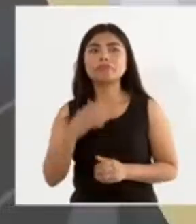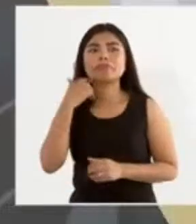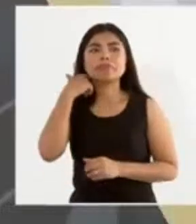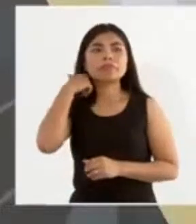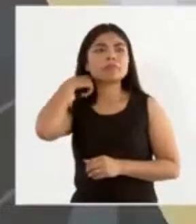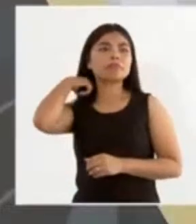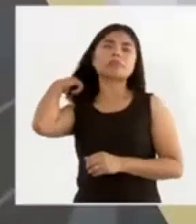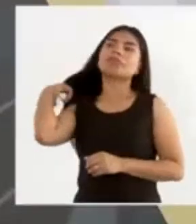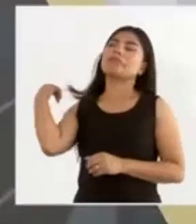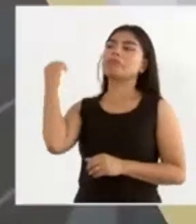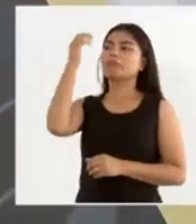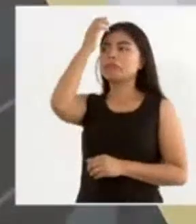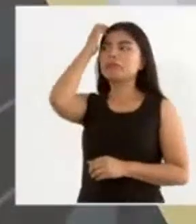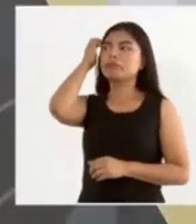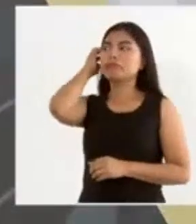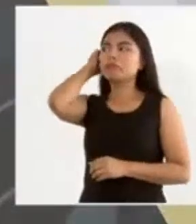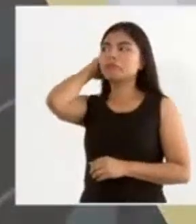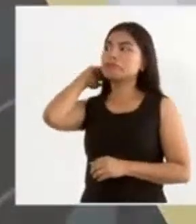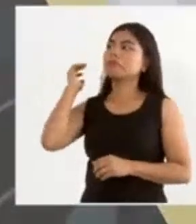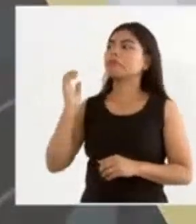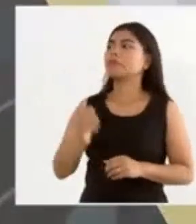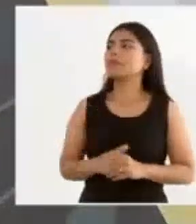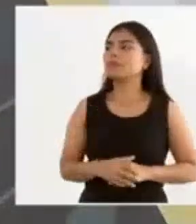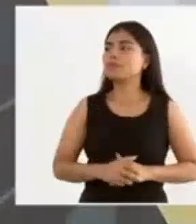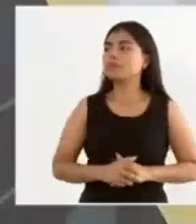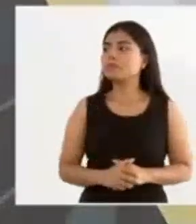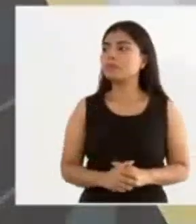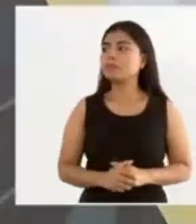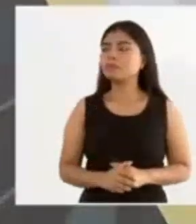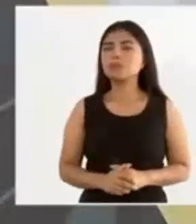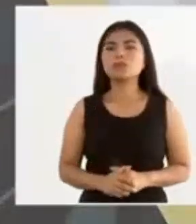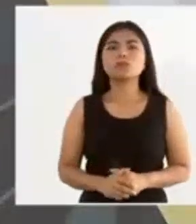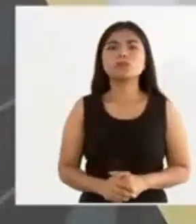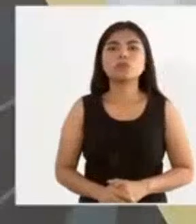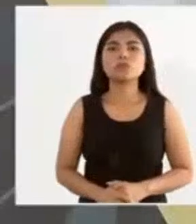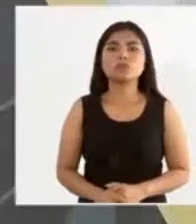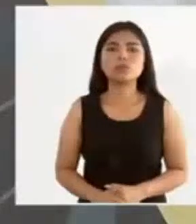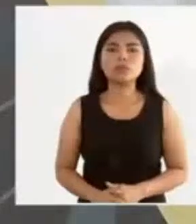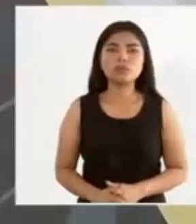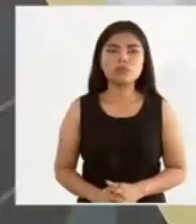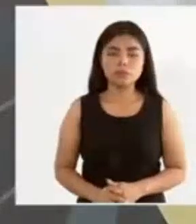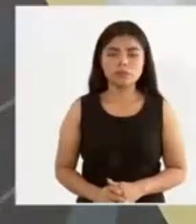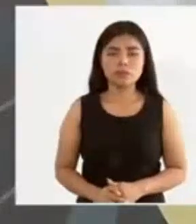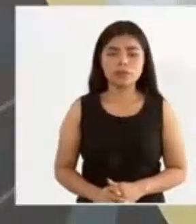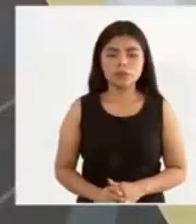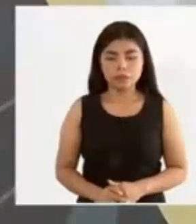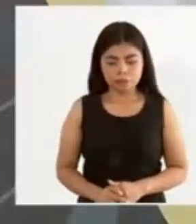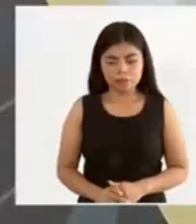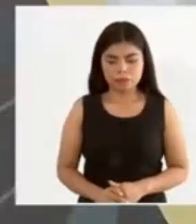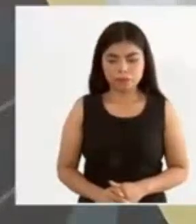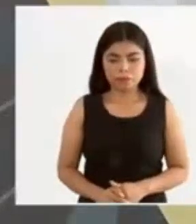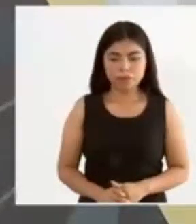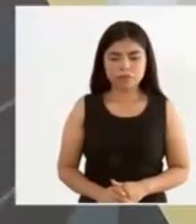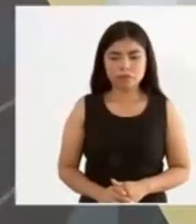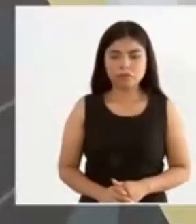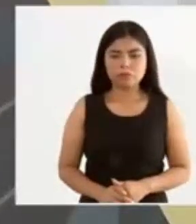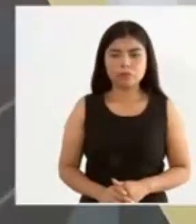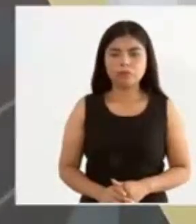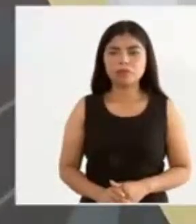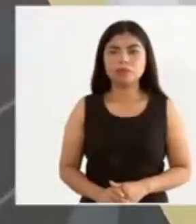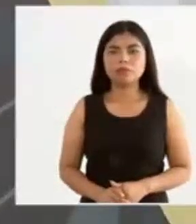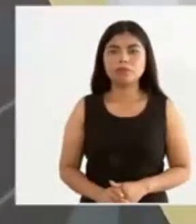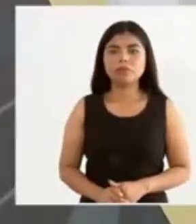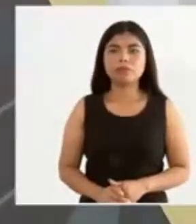[Aplausos] Aquí en Tabasco, ya lo saben, estamos haciendo una carretera para poder